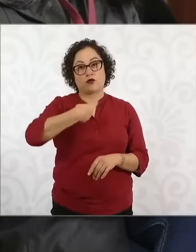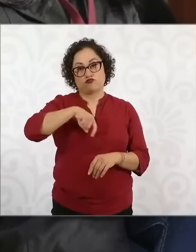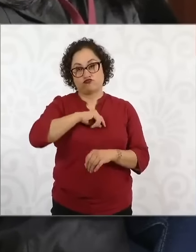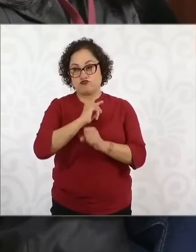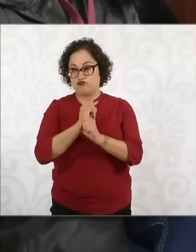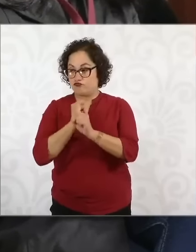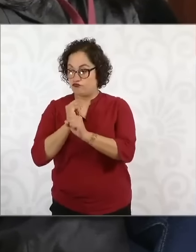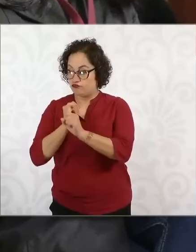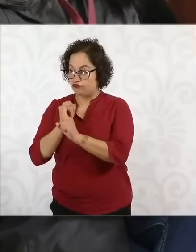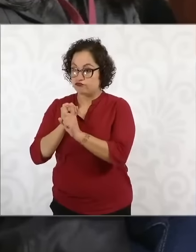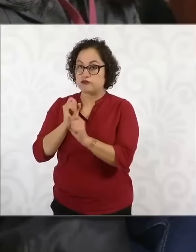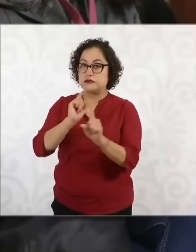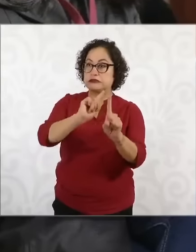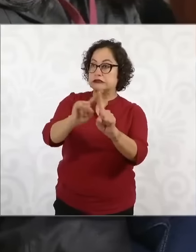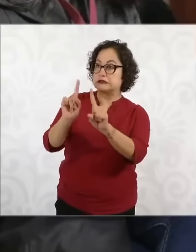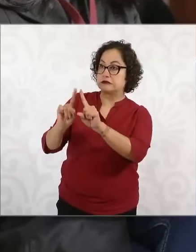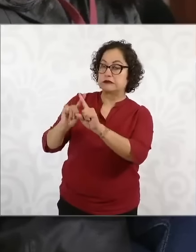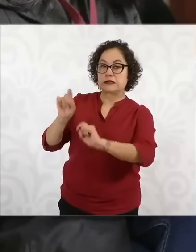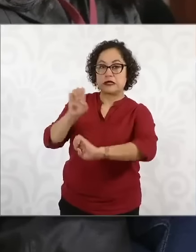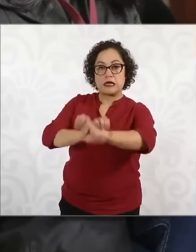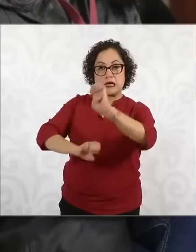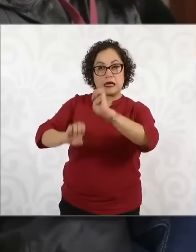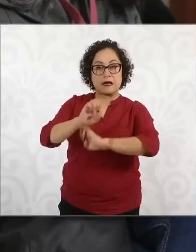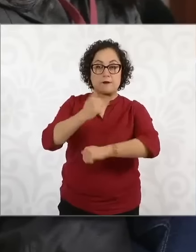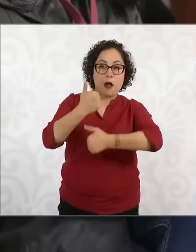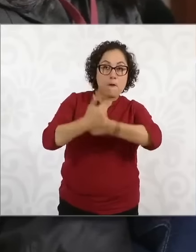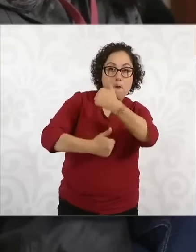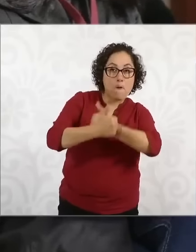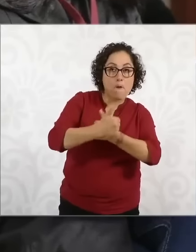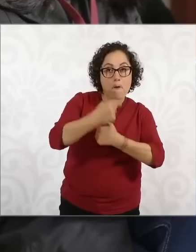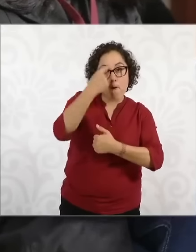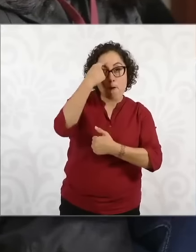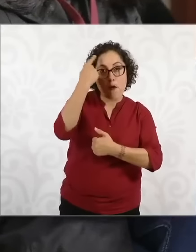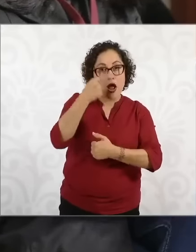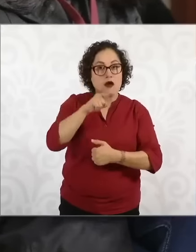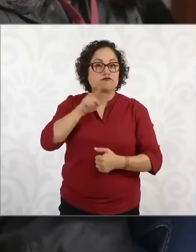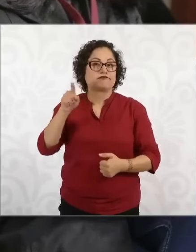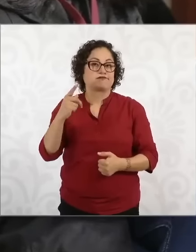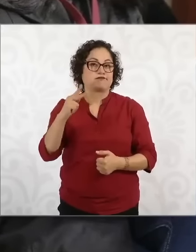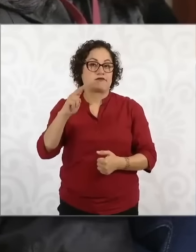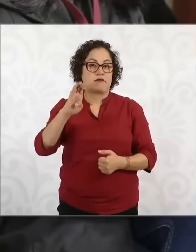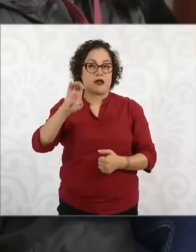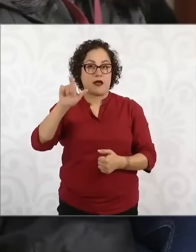participan en las licitaciones de Pemex. Y bueno, quisiera preguntar que cuál es el patrón de que